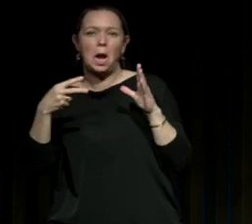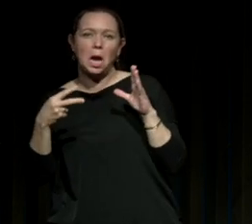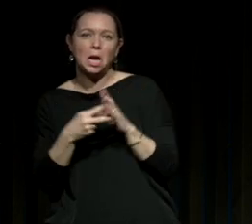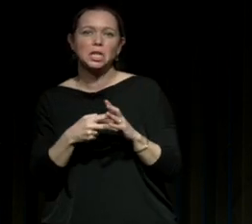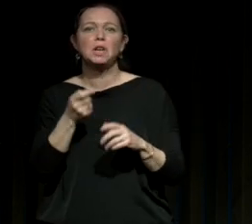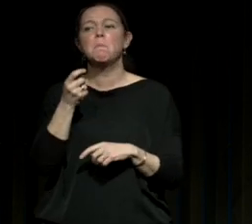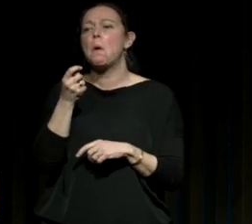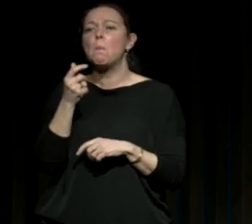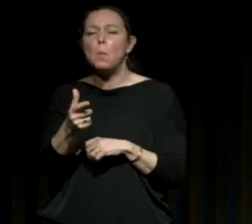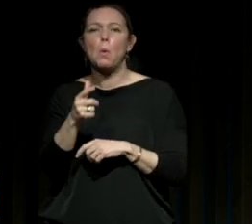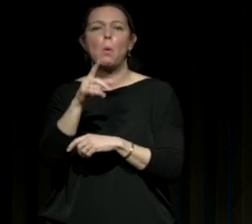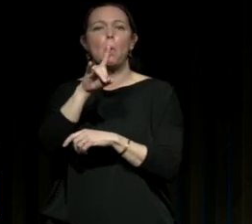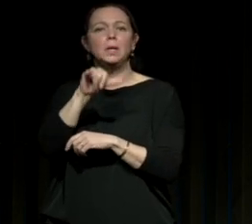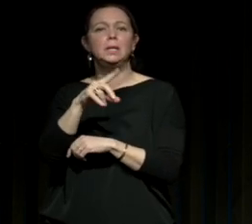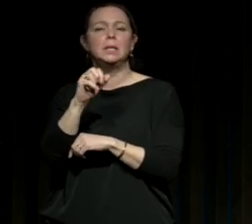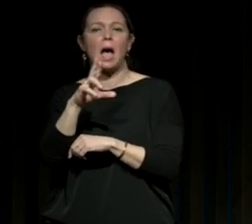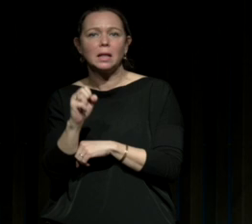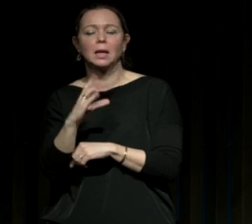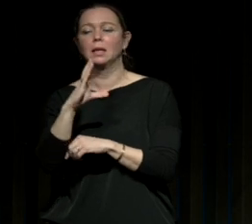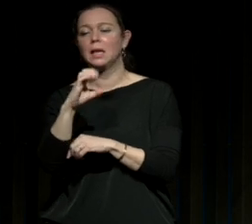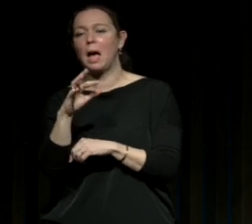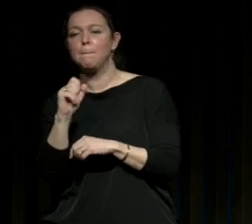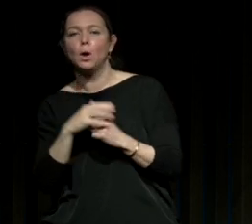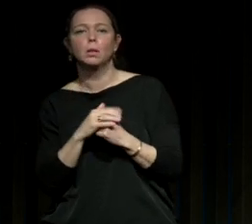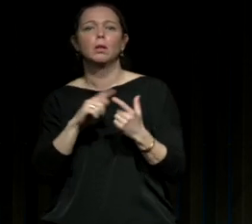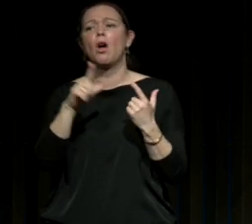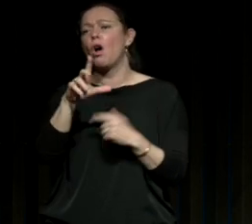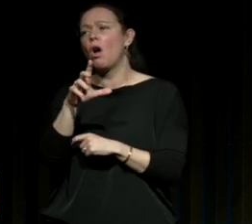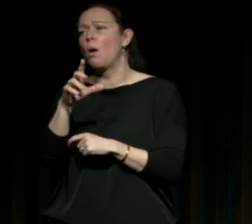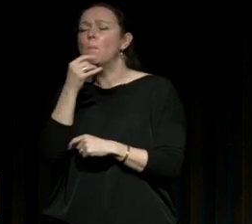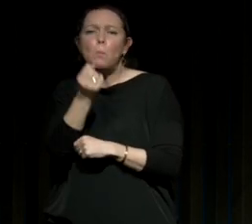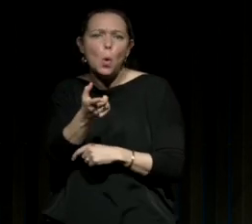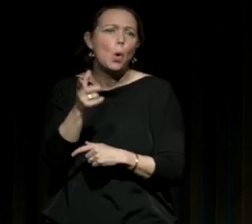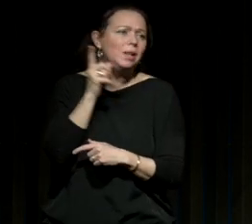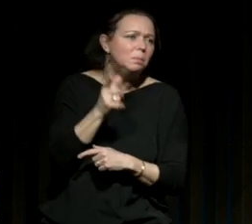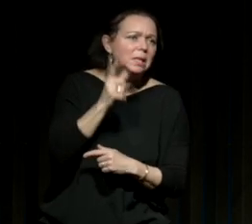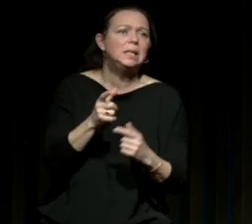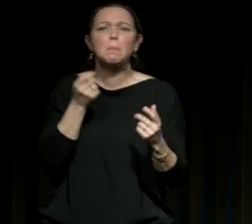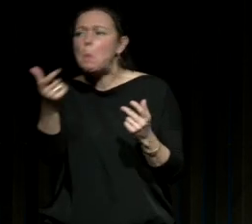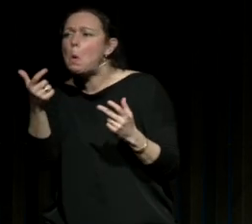en hydrates de carbone pauvre en glucides un jour l'ofag pauvre en lipides alors là les auteurs ont